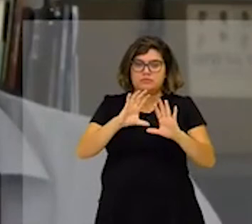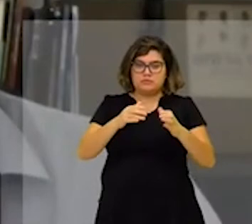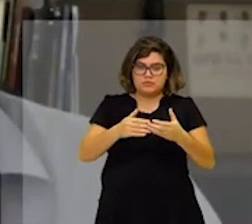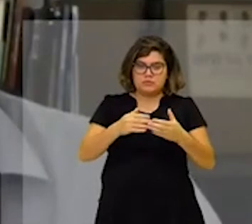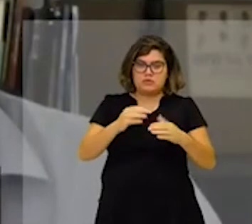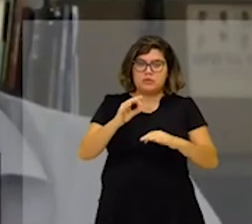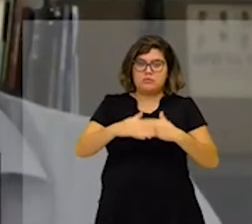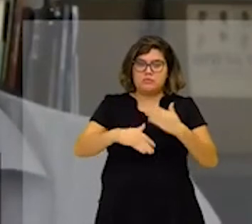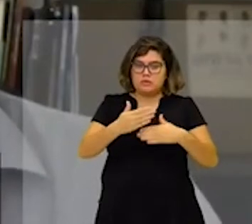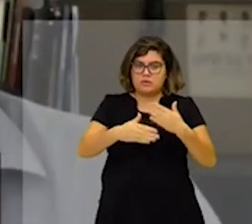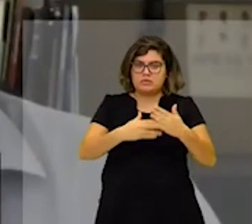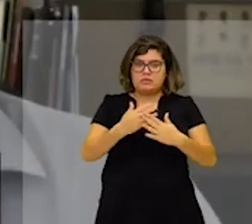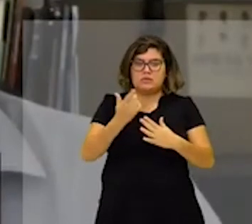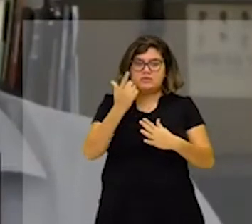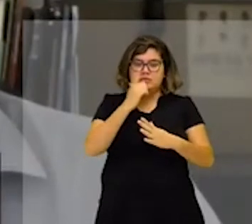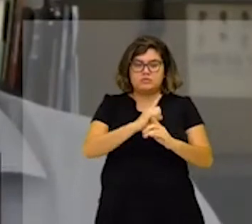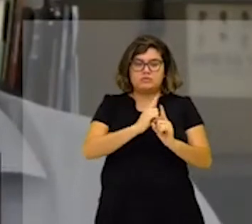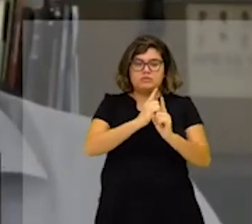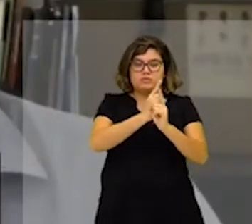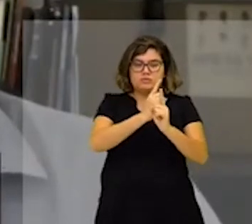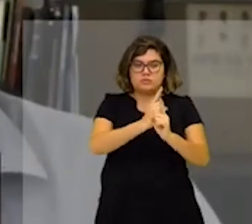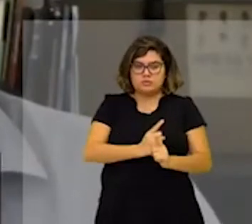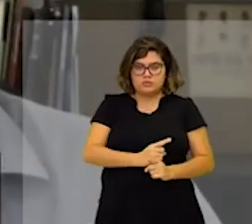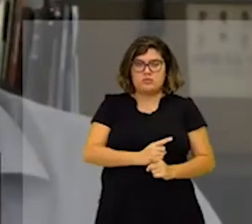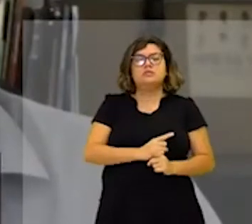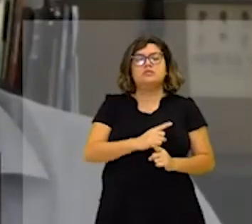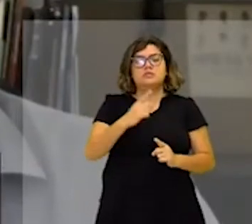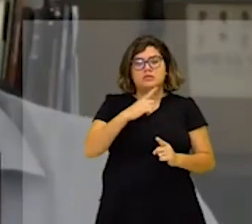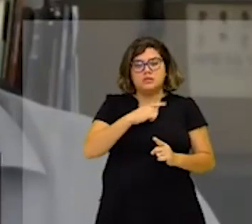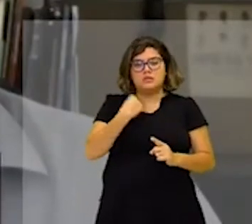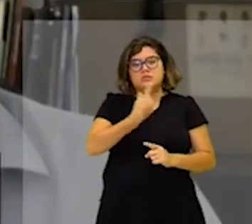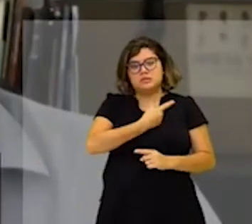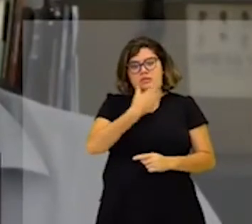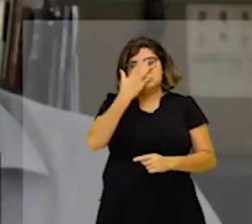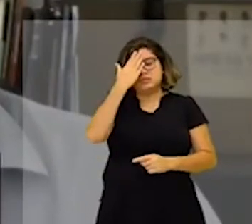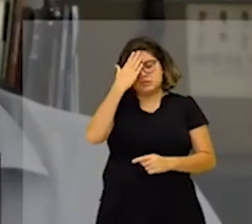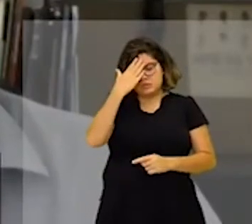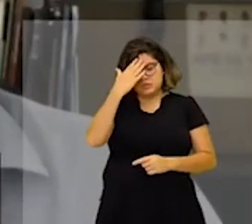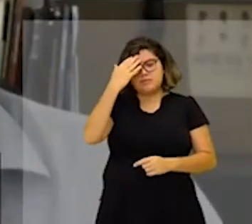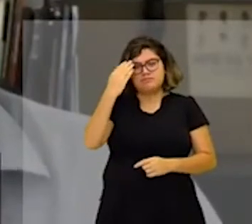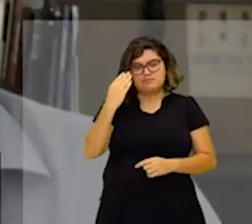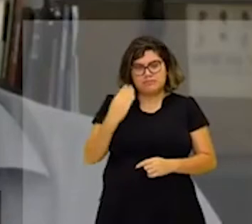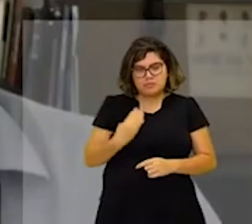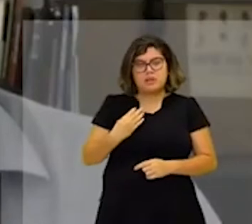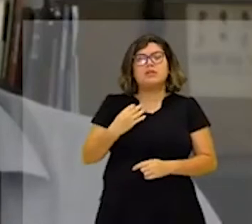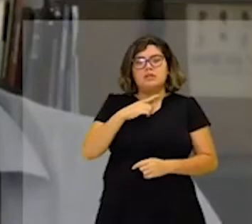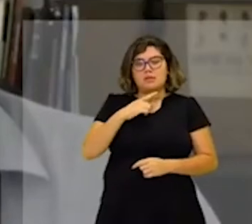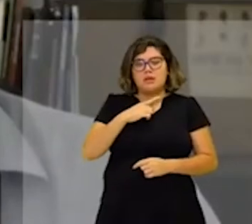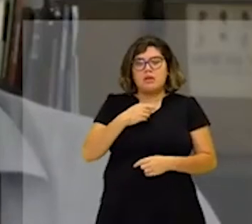de identificação nesse time Olá tudo bem sabemos que tá bom é muito recente a própria identificação